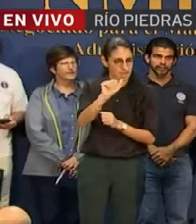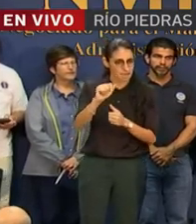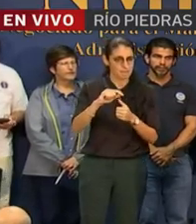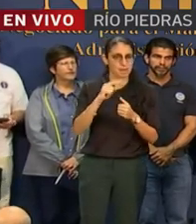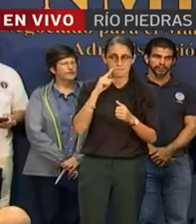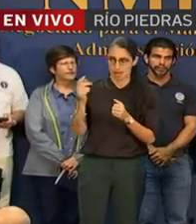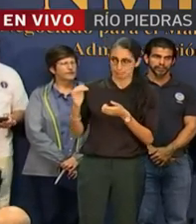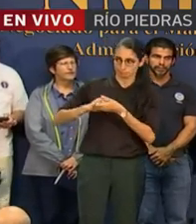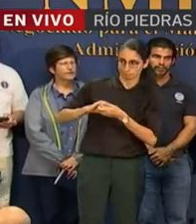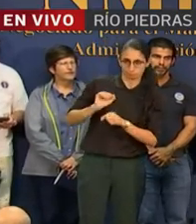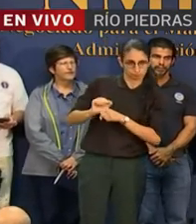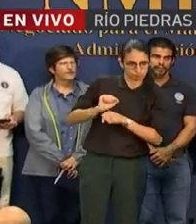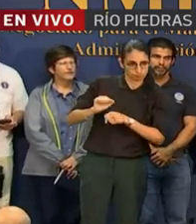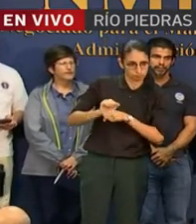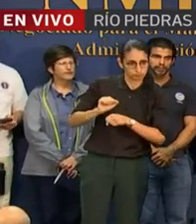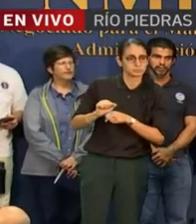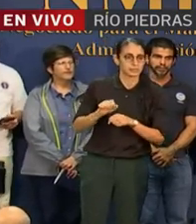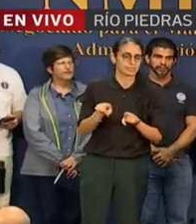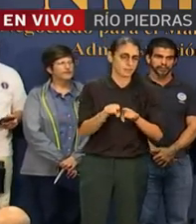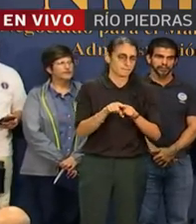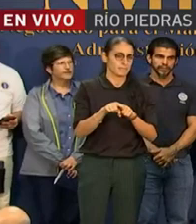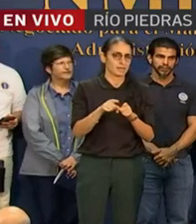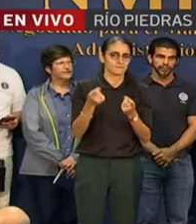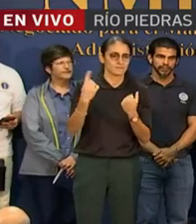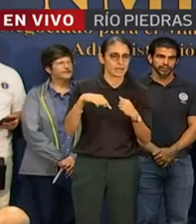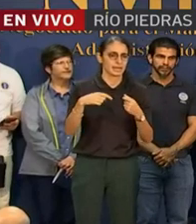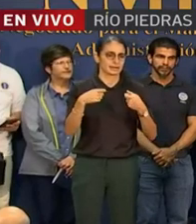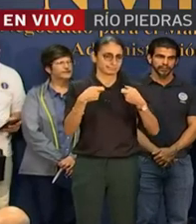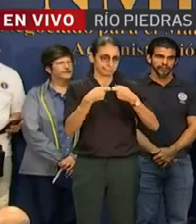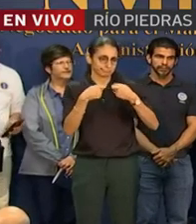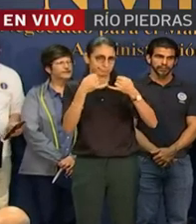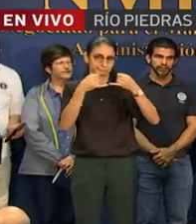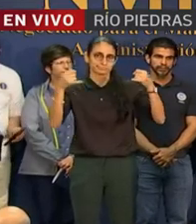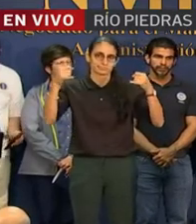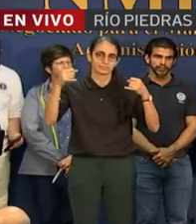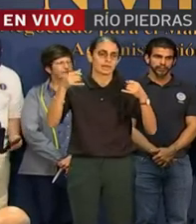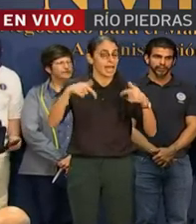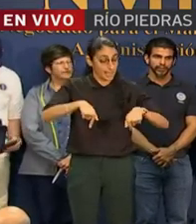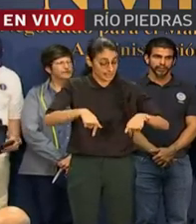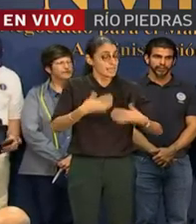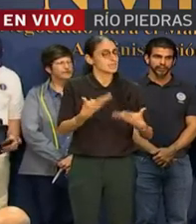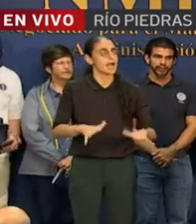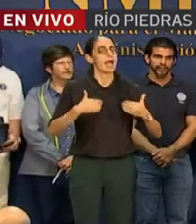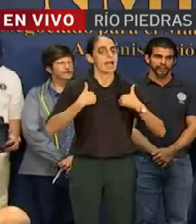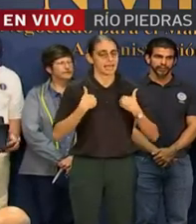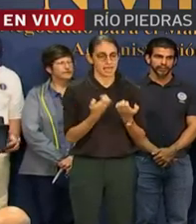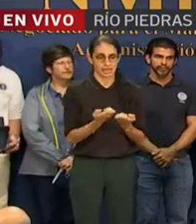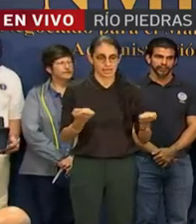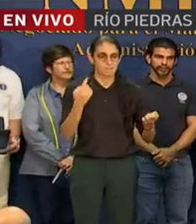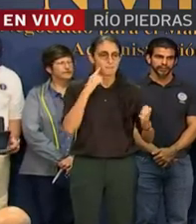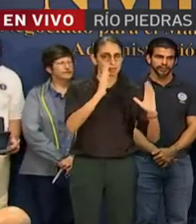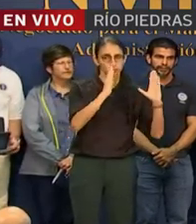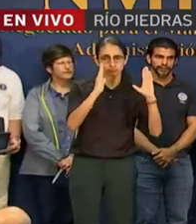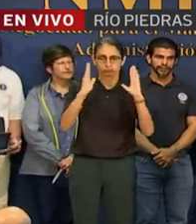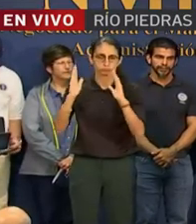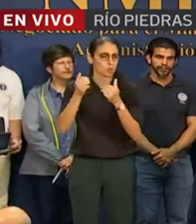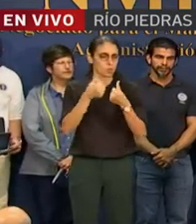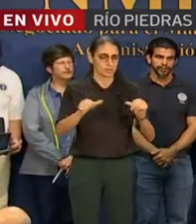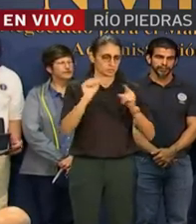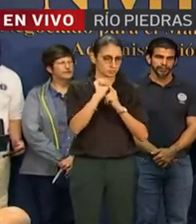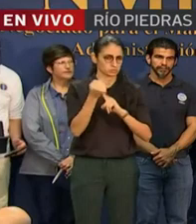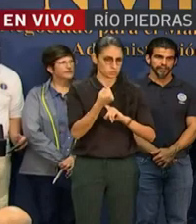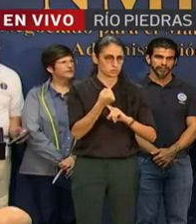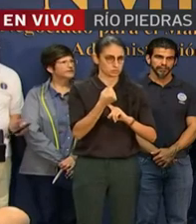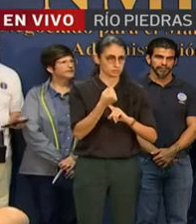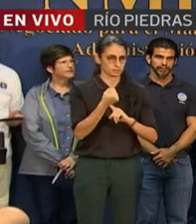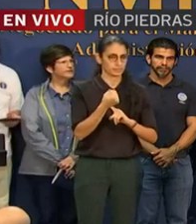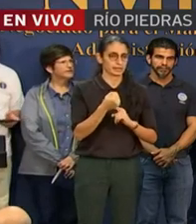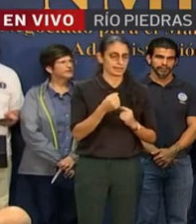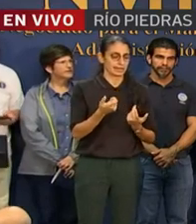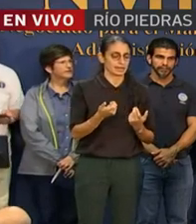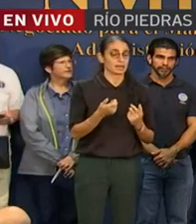A LOS SERVICIOS DE ACUEDUCTOS,